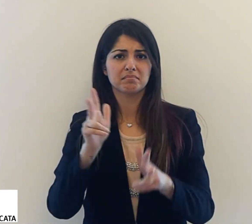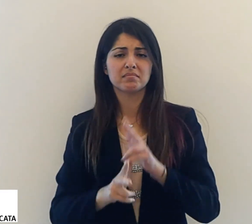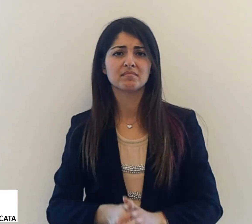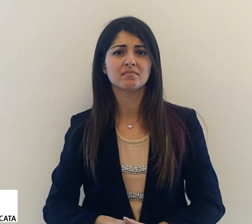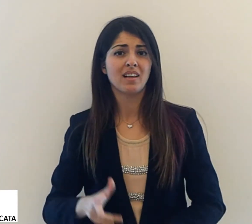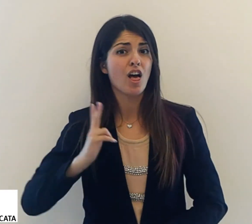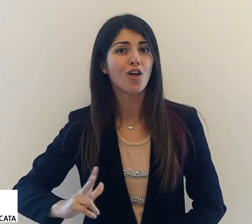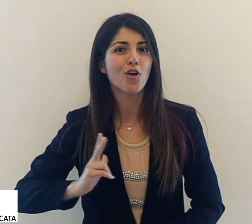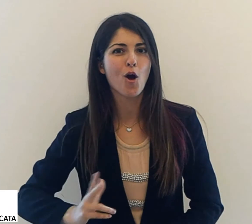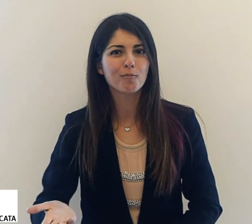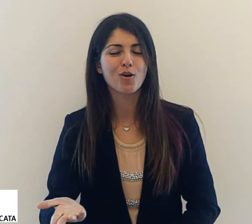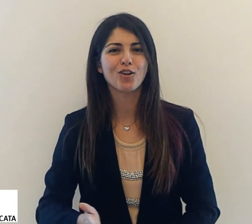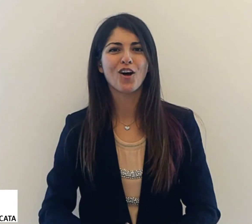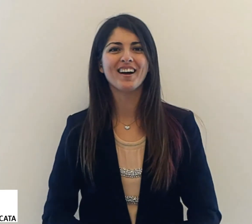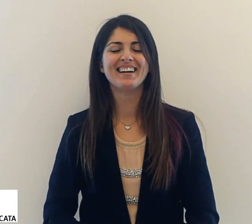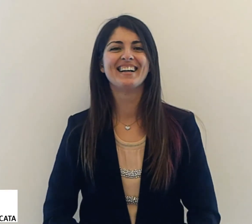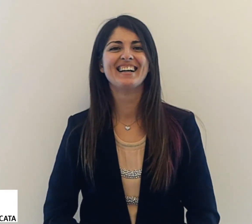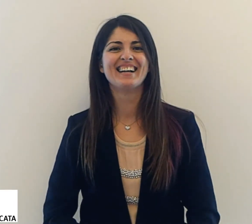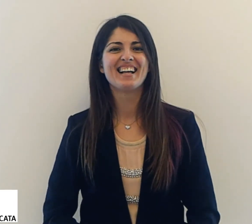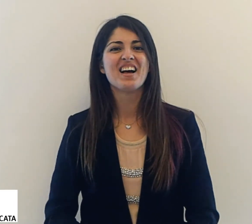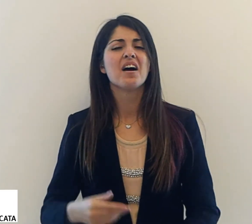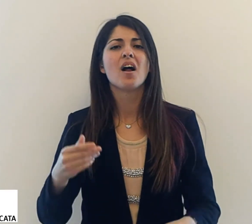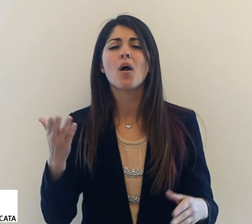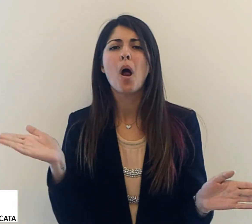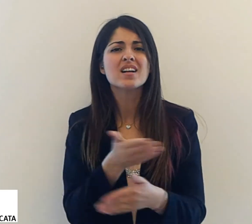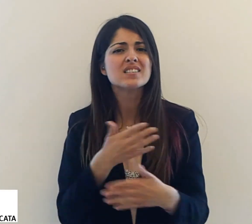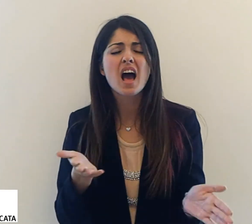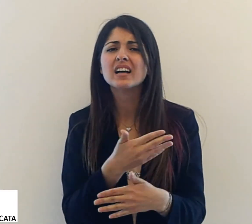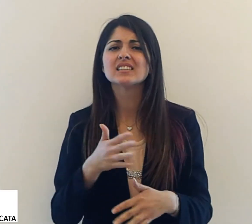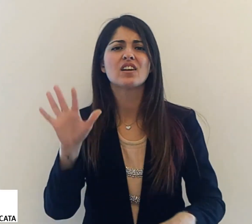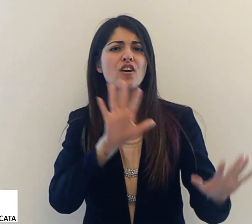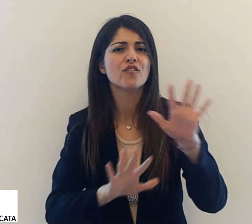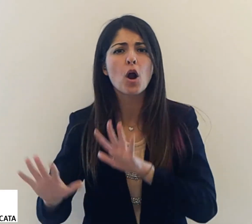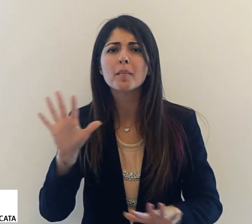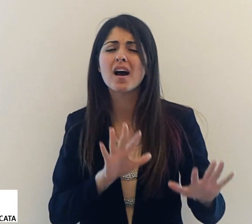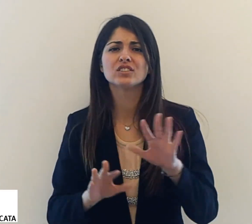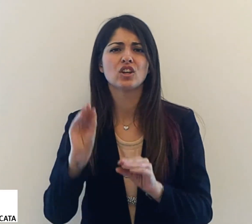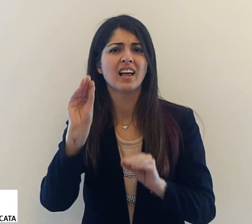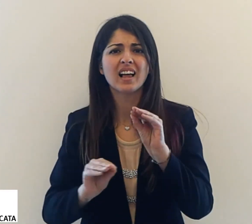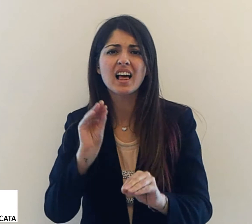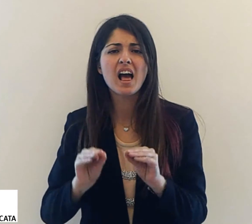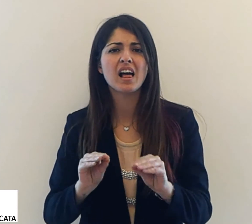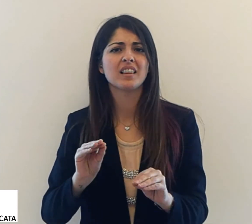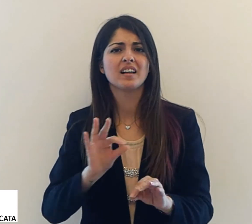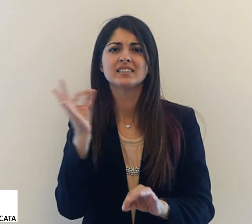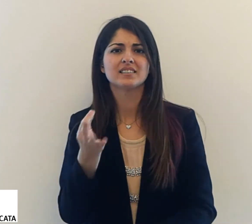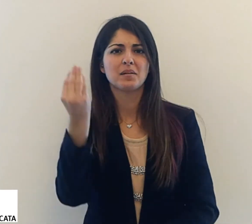e quando il medico parla in italiano l'interprete tradurrà in LIS alla persona sorda. È molto comodo!